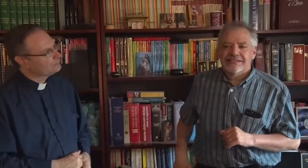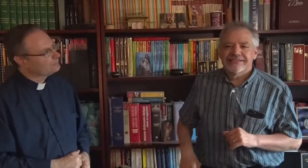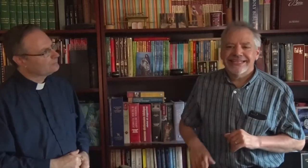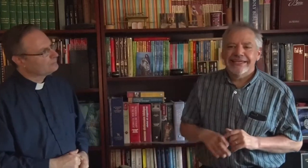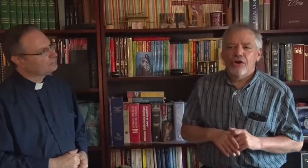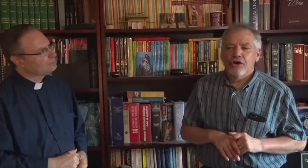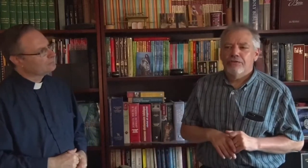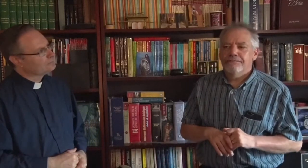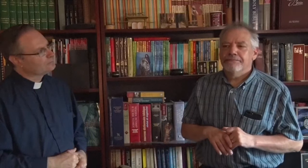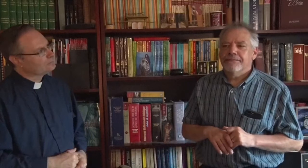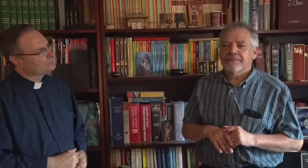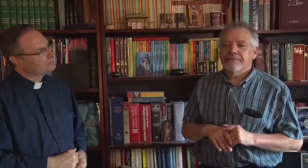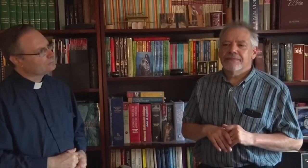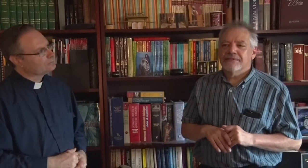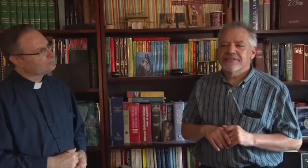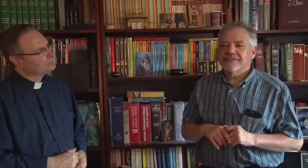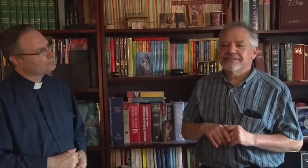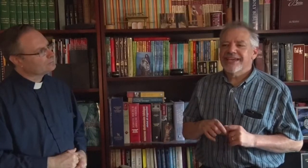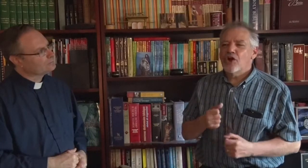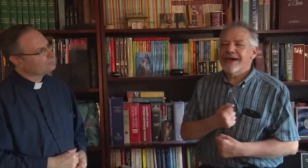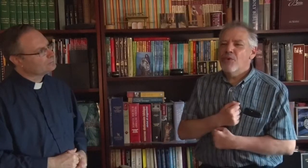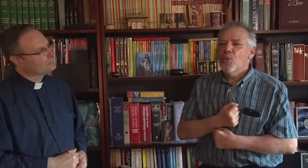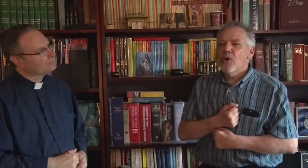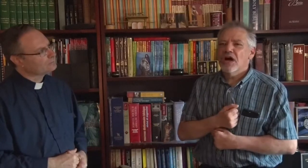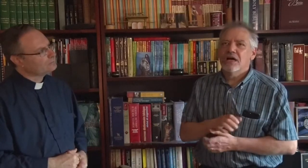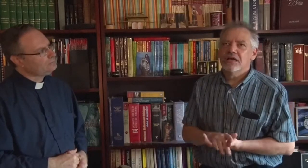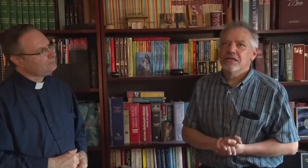C’est … C’est un amour…